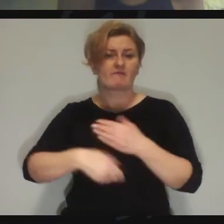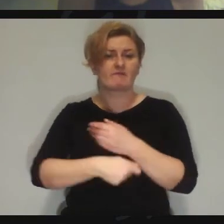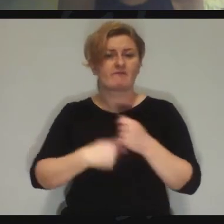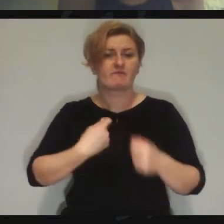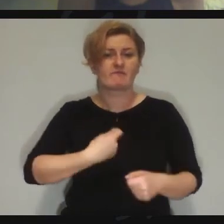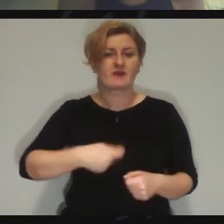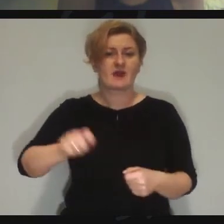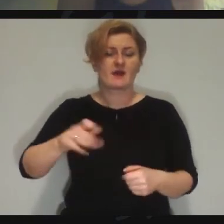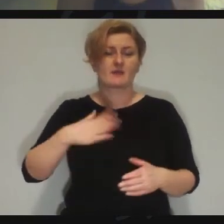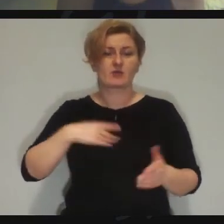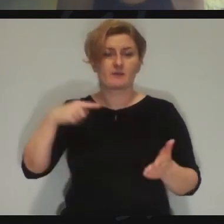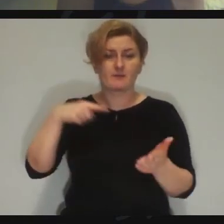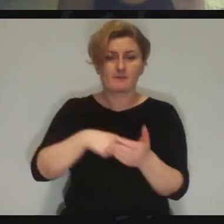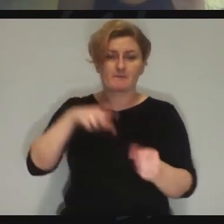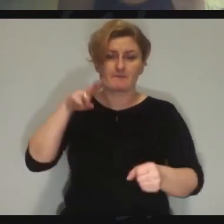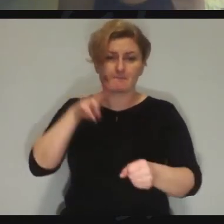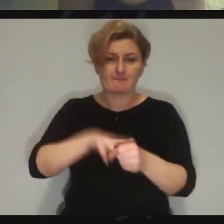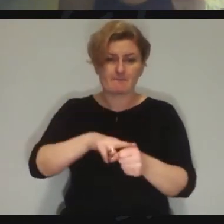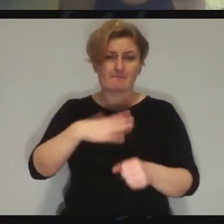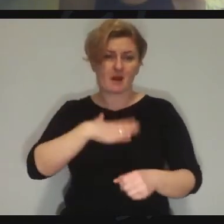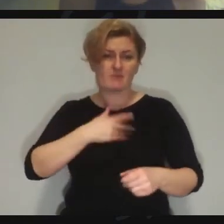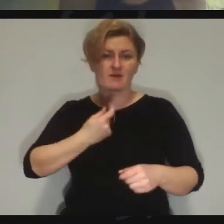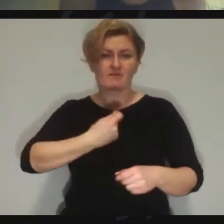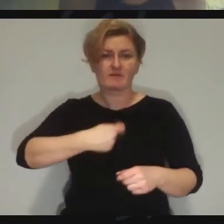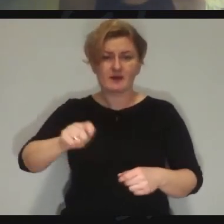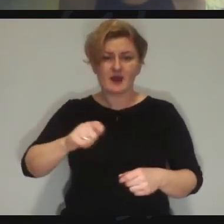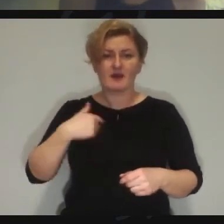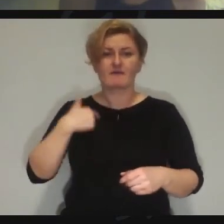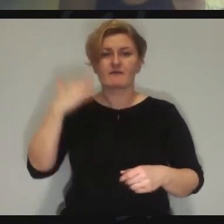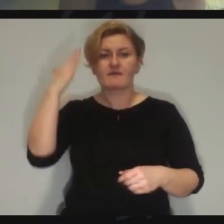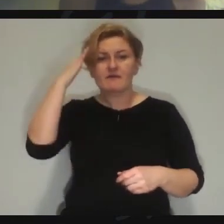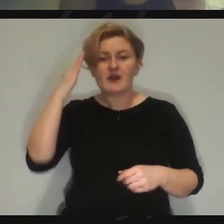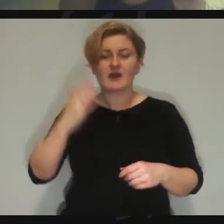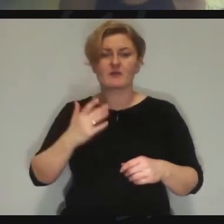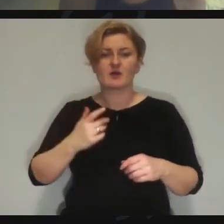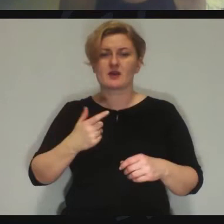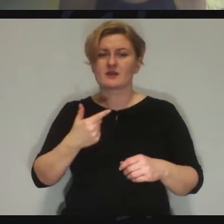Jeżeli wiemy, że coś nie jest dopracowane,